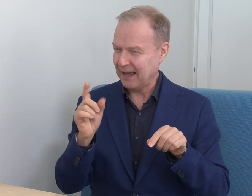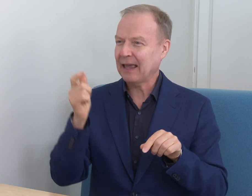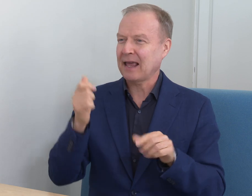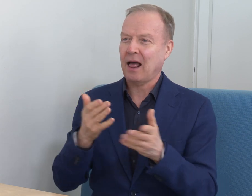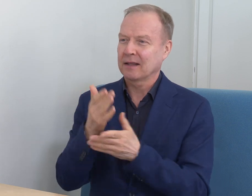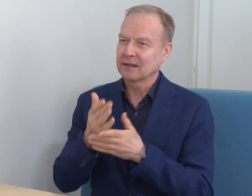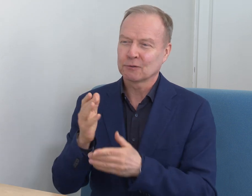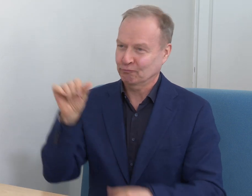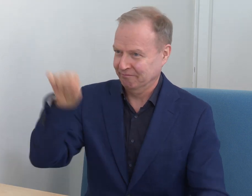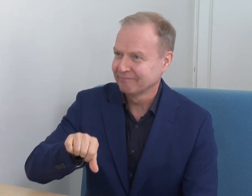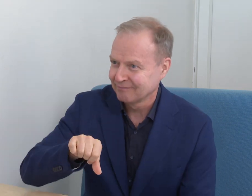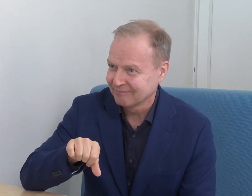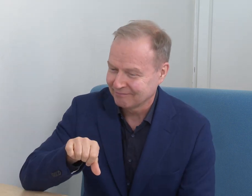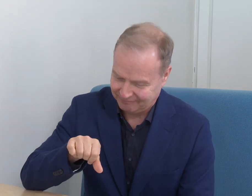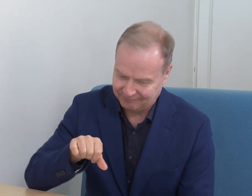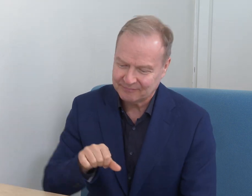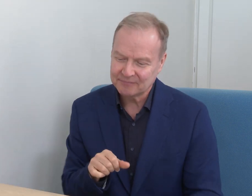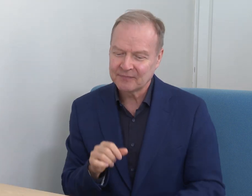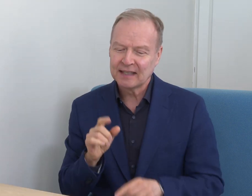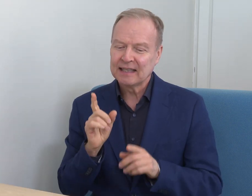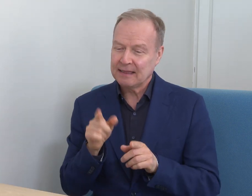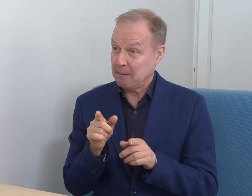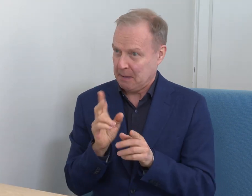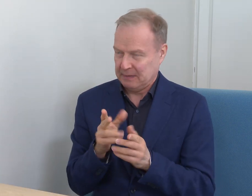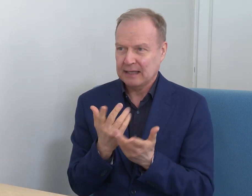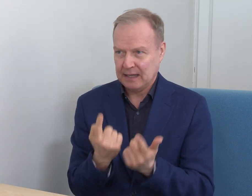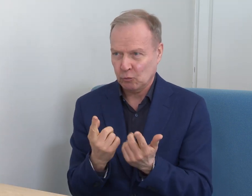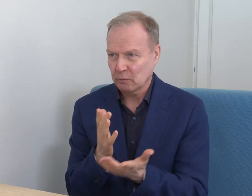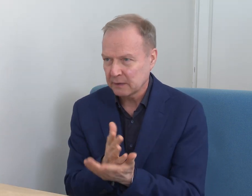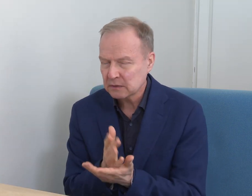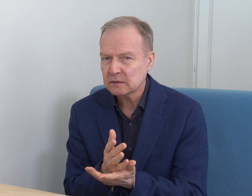Kelan linjausten heikentävästä vaikutuksesta, mikä on erinomainen asia.